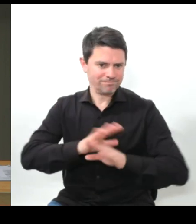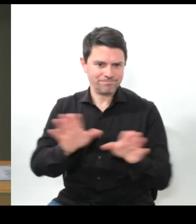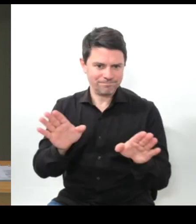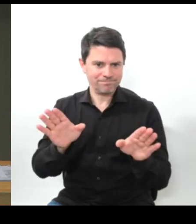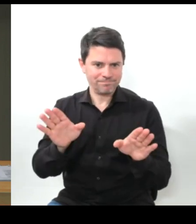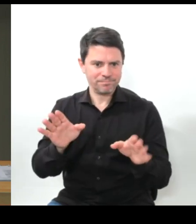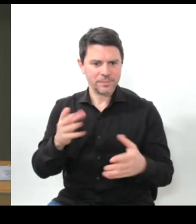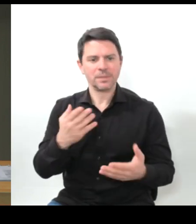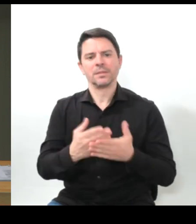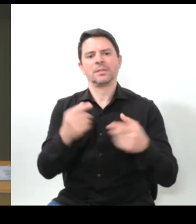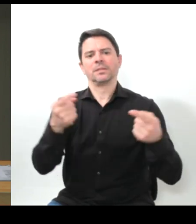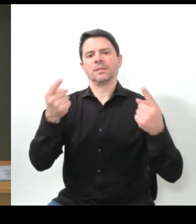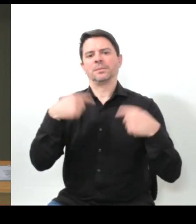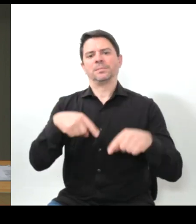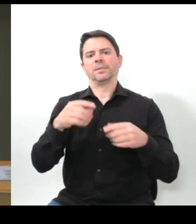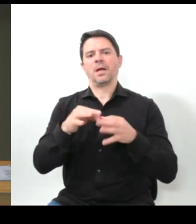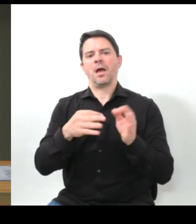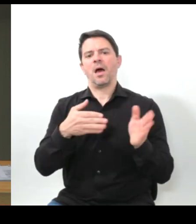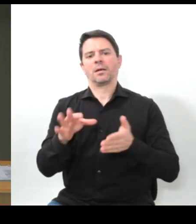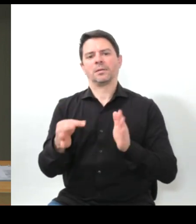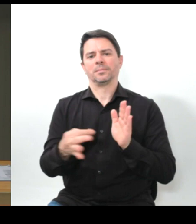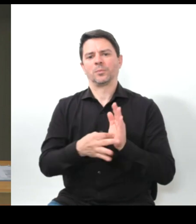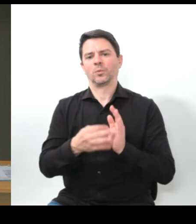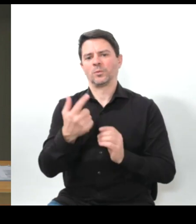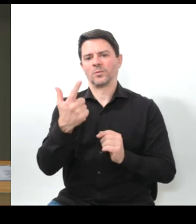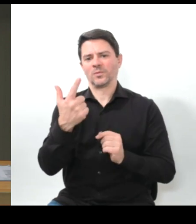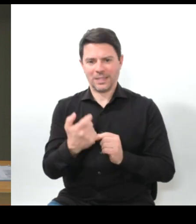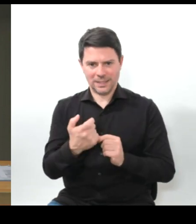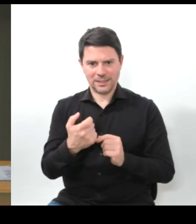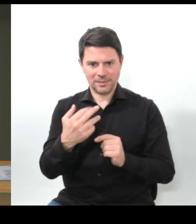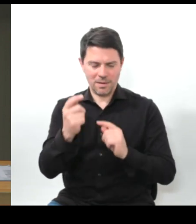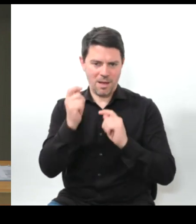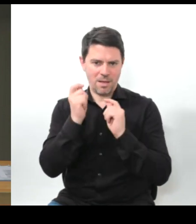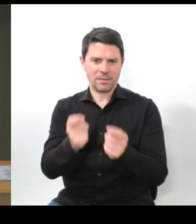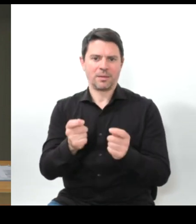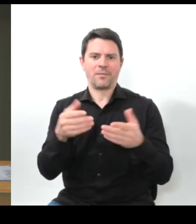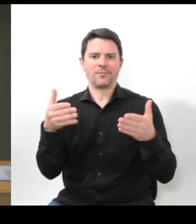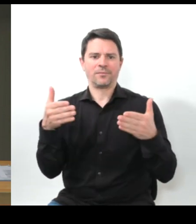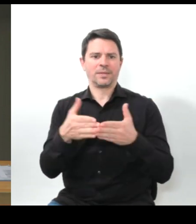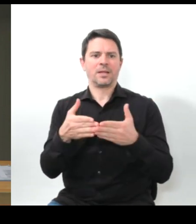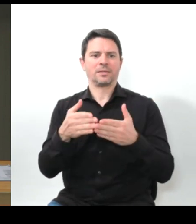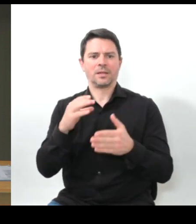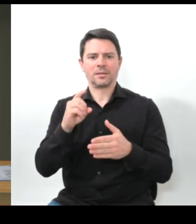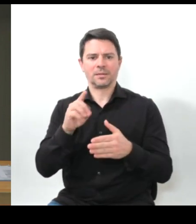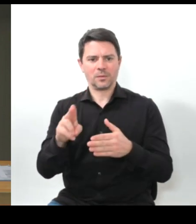in der Beratung beginnt die Fraktion der CDU. Bitte schön, Herr Kollege Ewers, Sie haben das Wort. (Rednerwechsel)